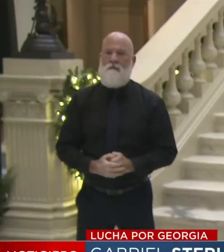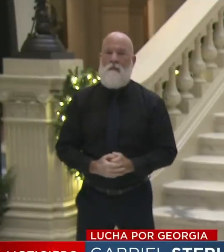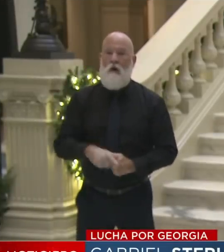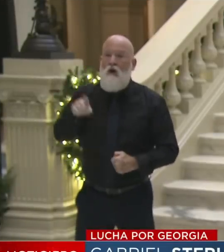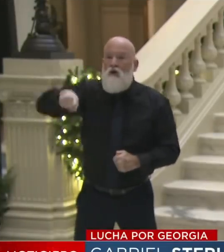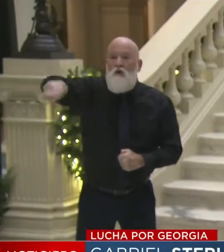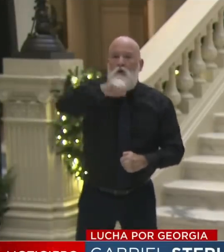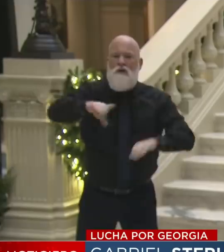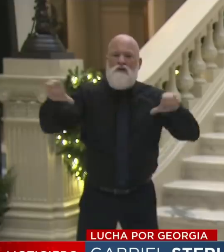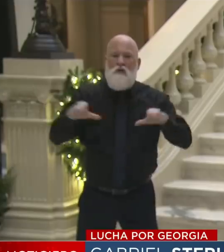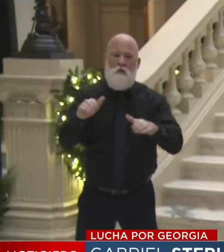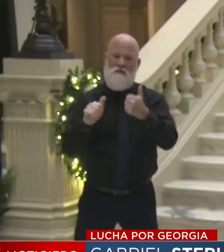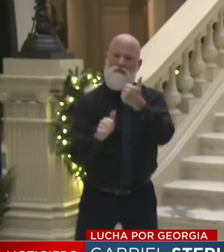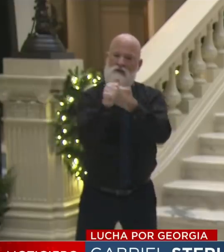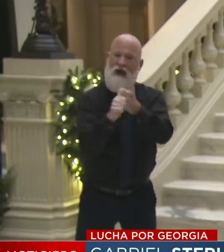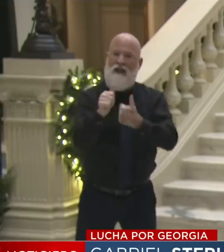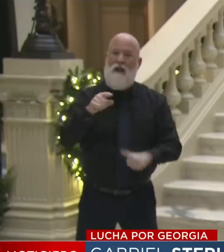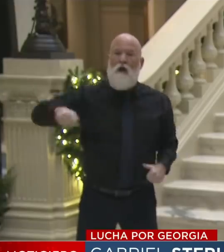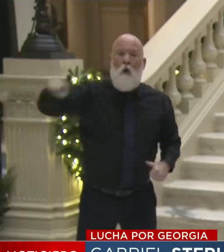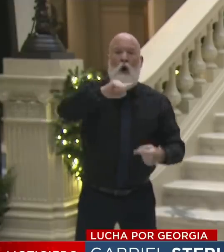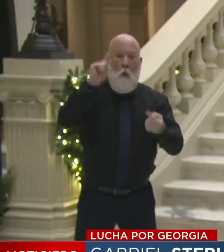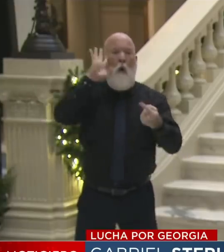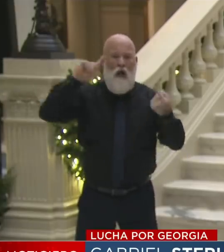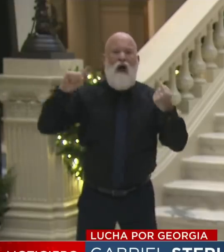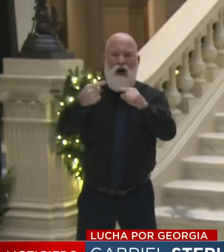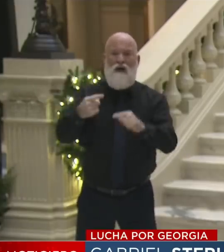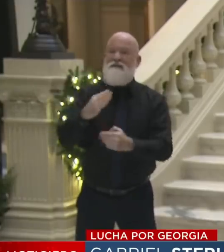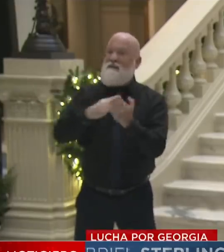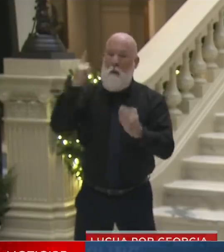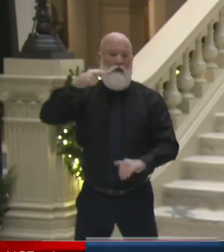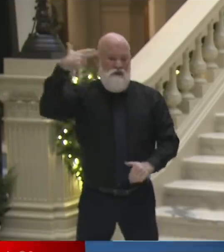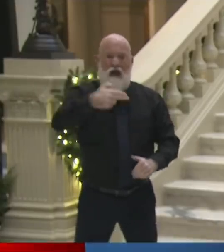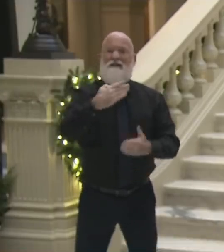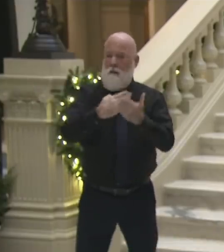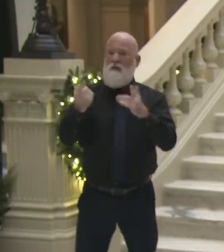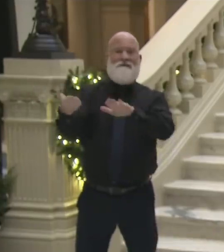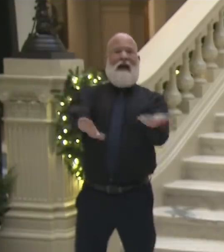SECRETARIO DE ESTADO QUE